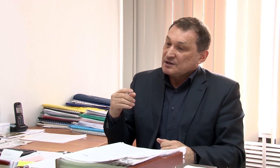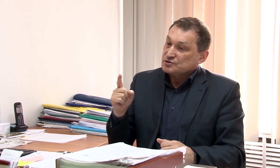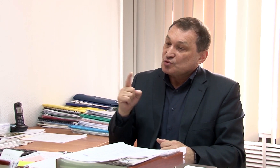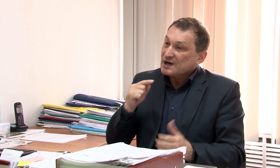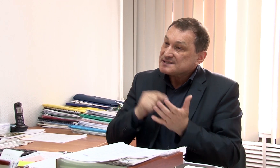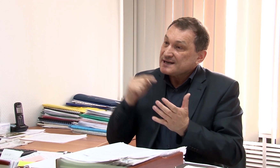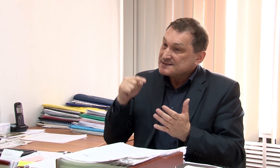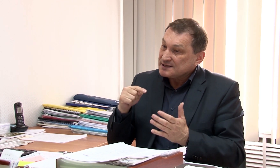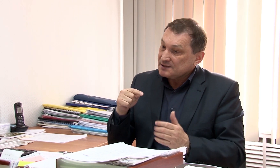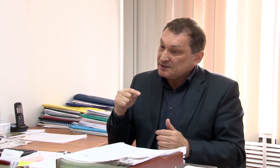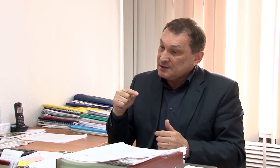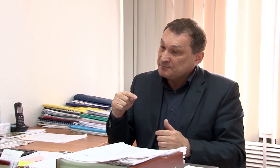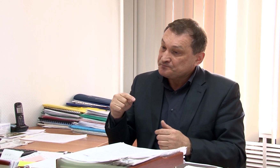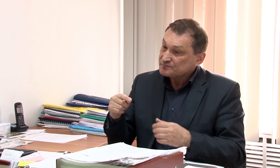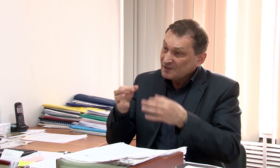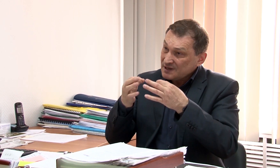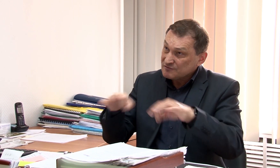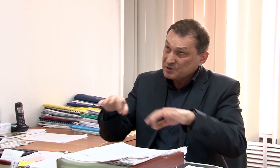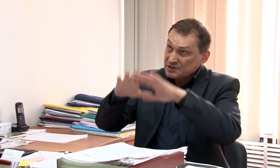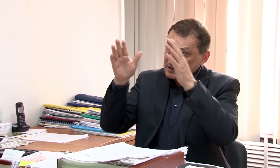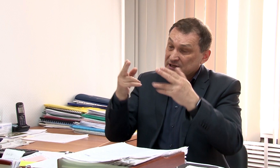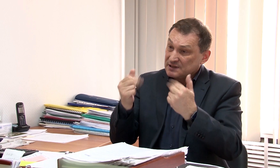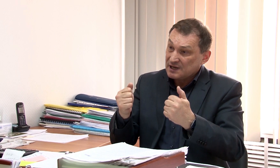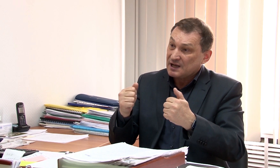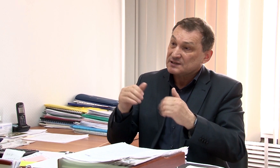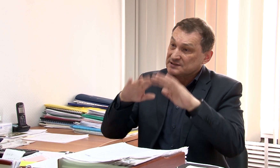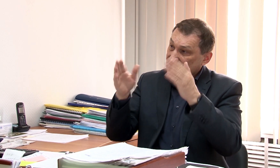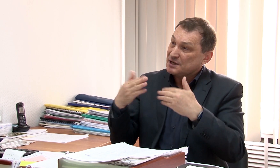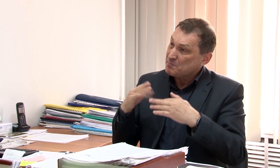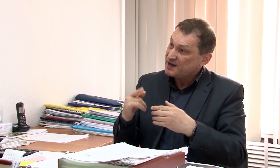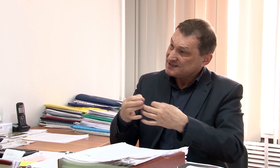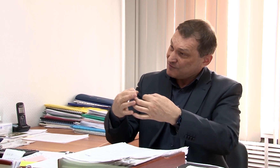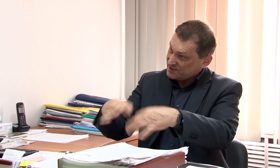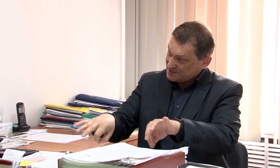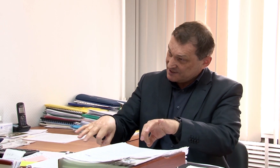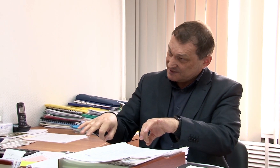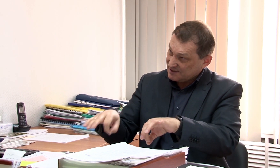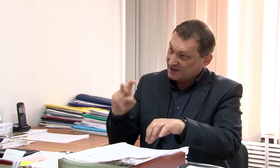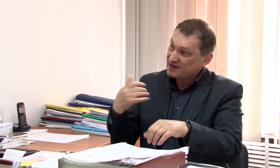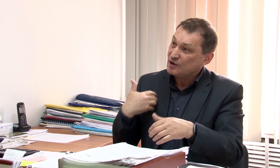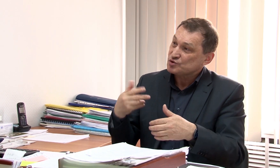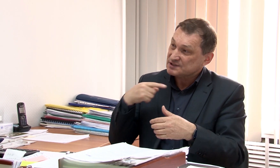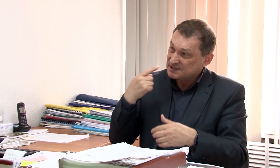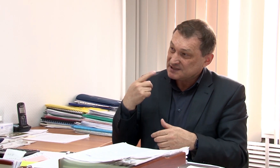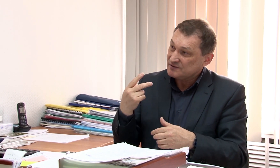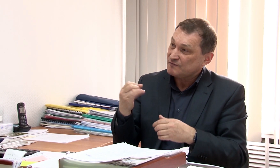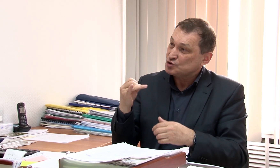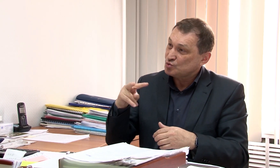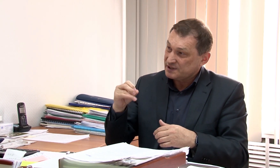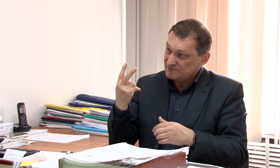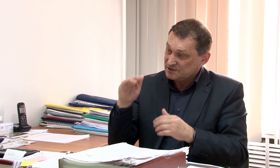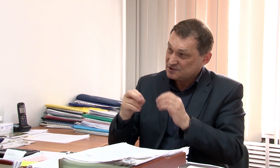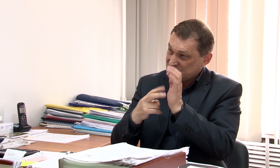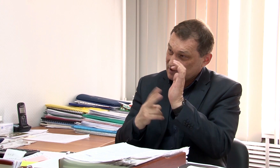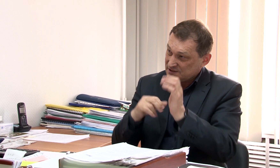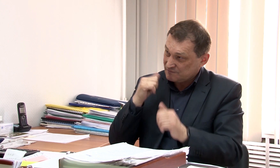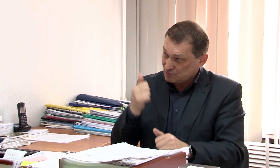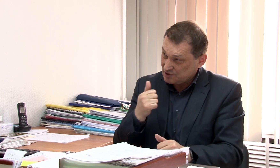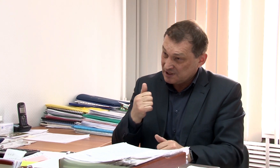Что касается освобождения здания... Да, здание мы освободили, как я уже сказал, в июле 2017 года.